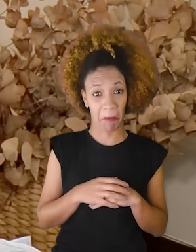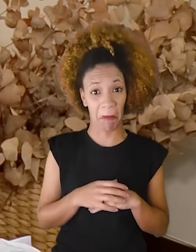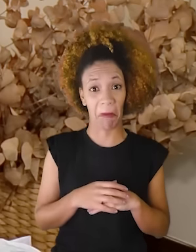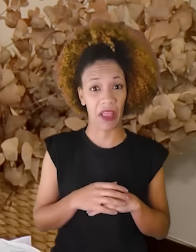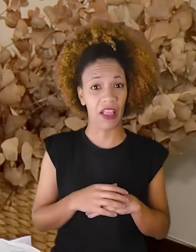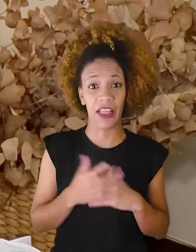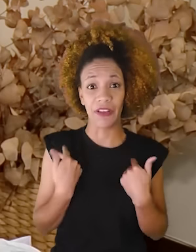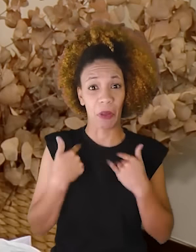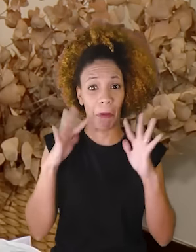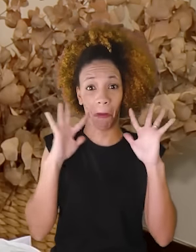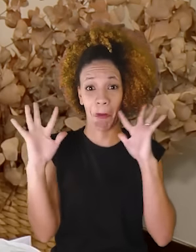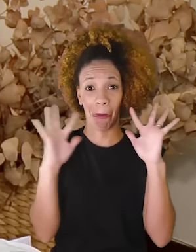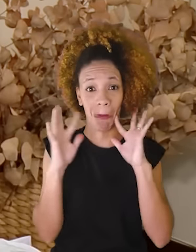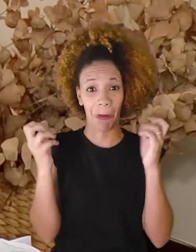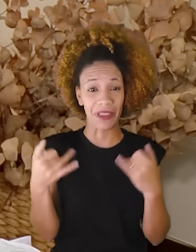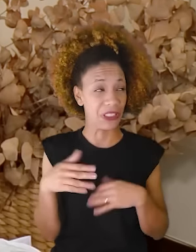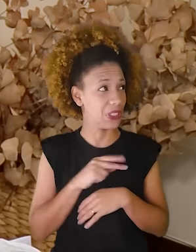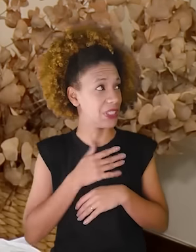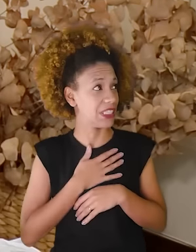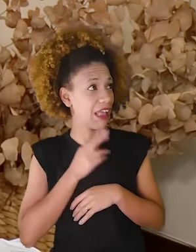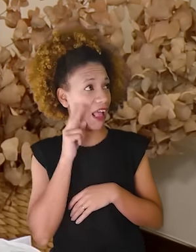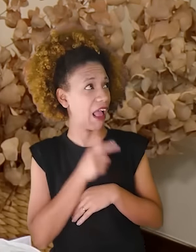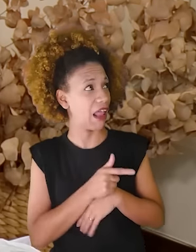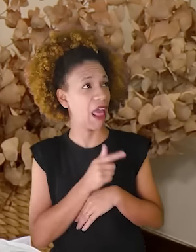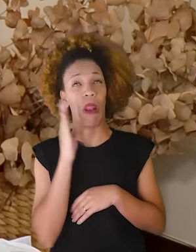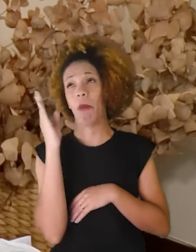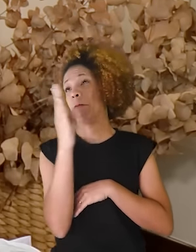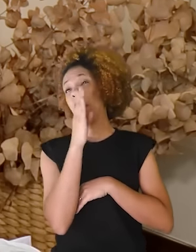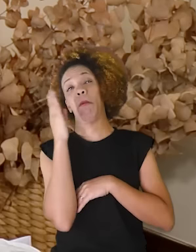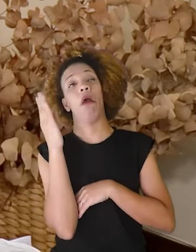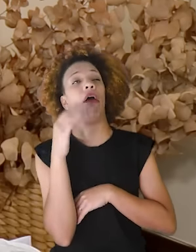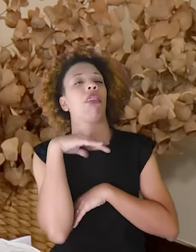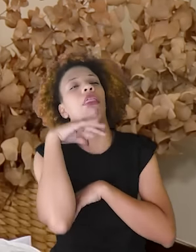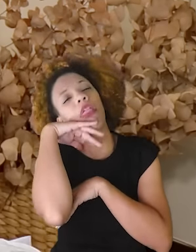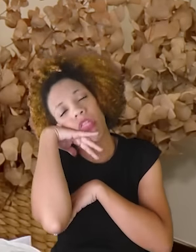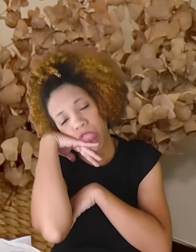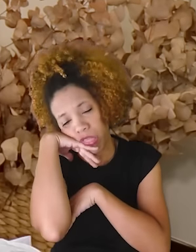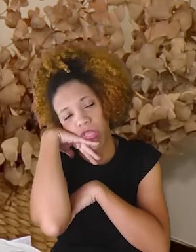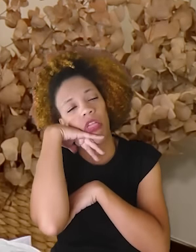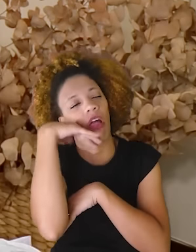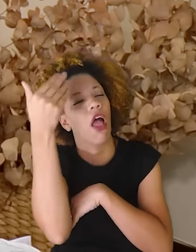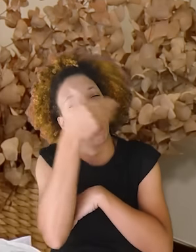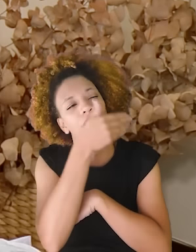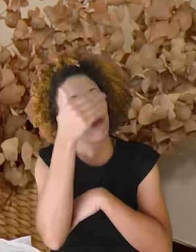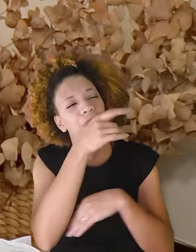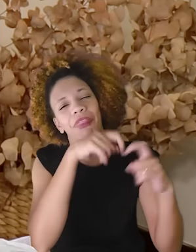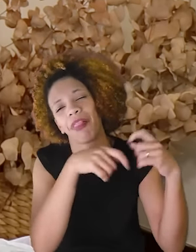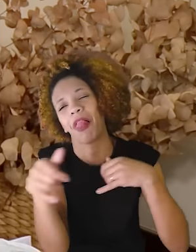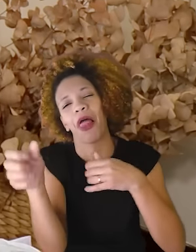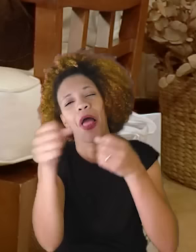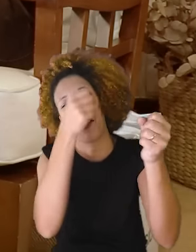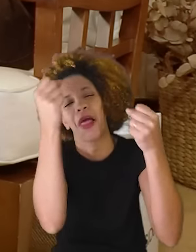cara tá falando aqui eu tô sentindo assim ele já [ __ ] beço no bar as [ __ ] bebendo maluco eu não